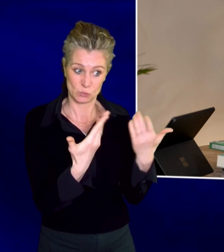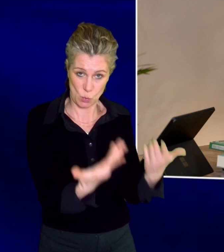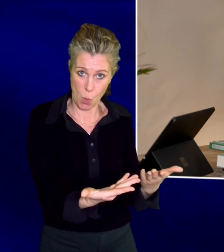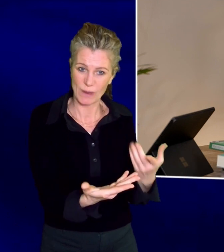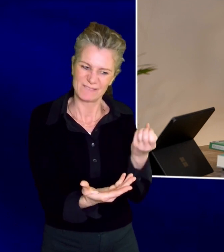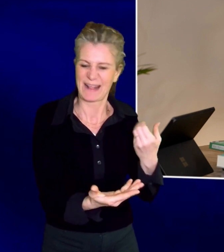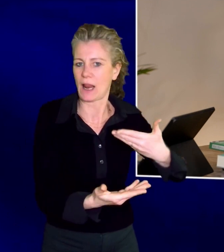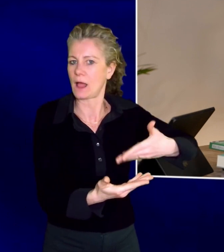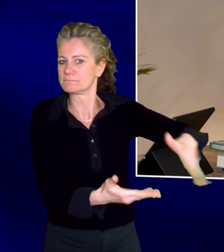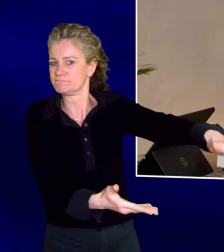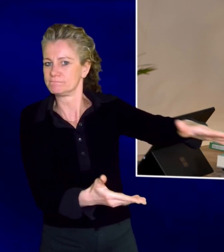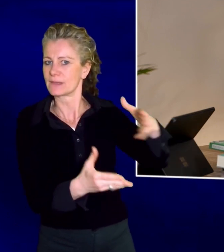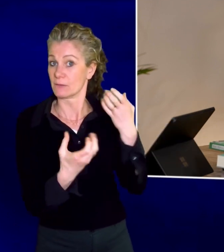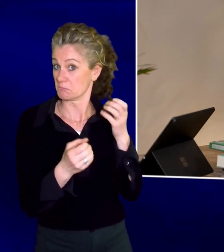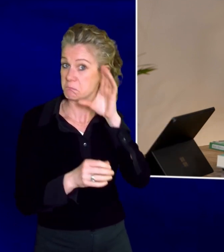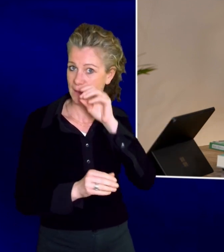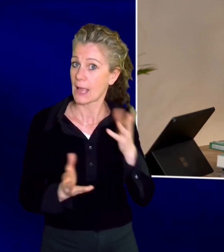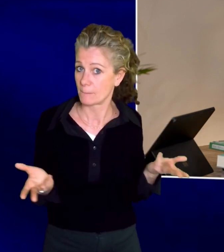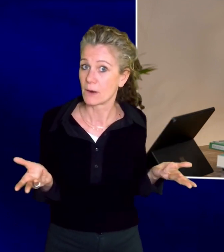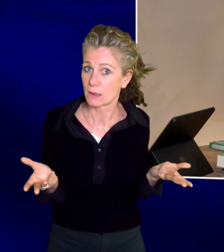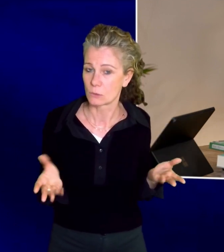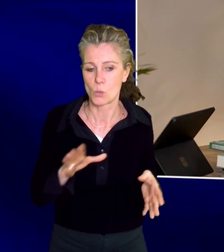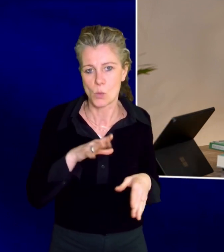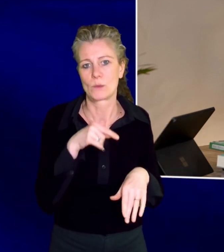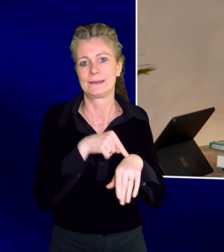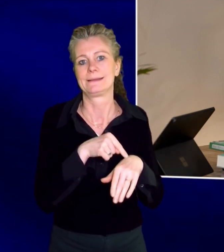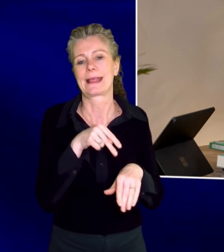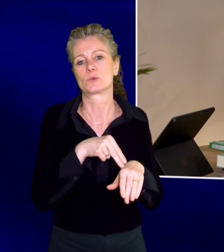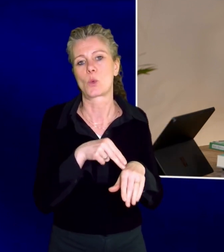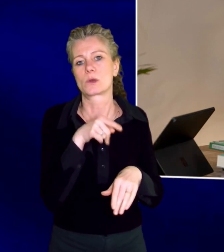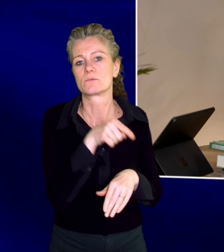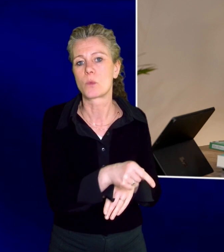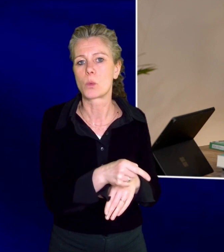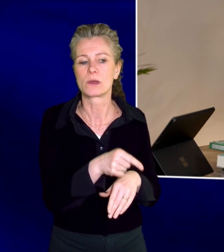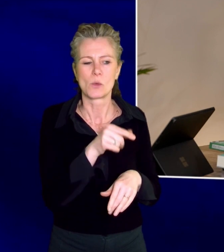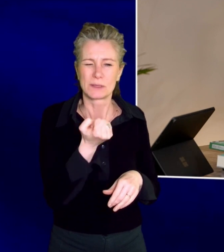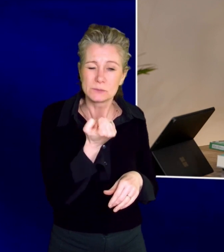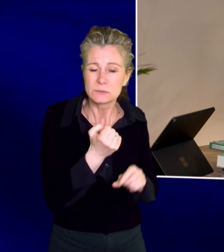Er is tijd nodig om iets wat te moeilijk is te laten door doen, dus die ontkenning.